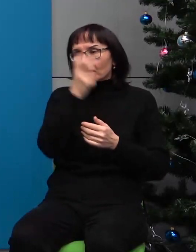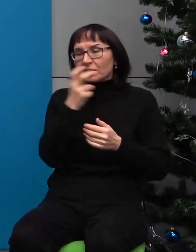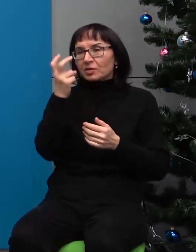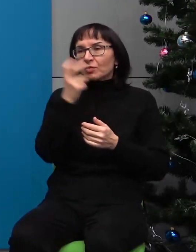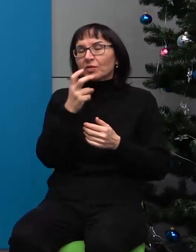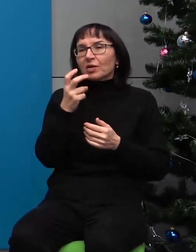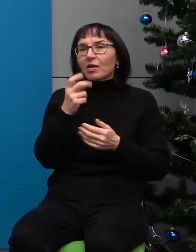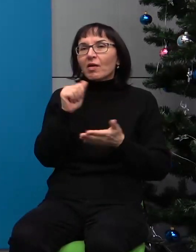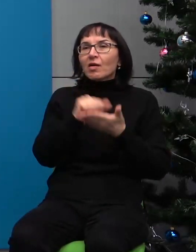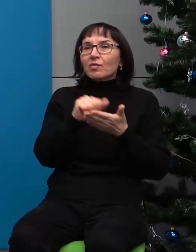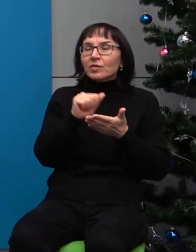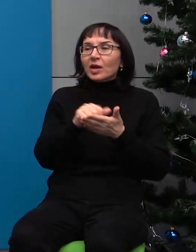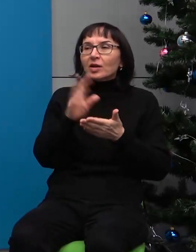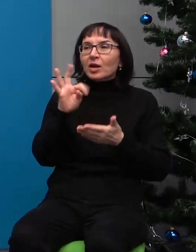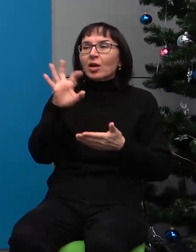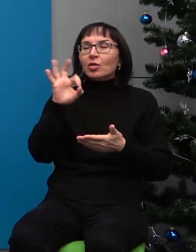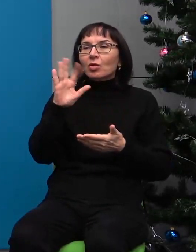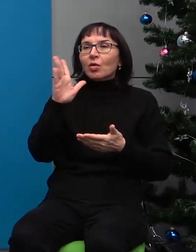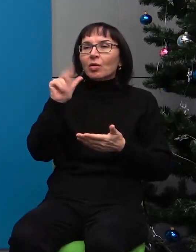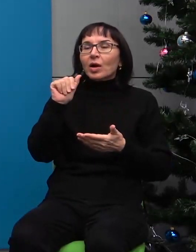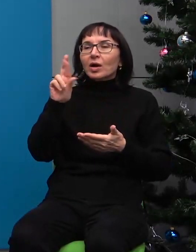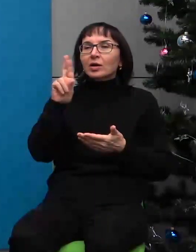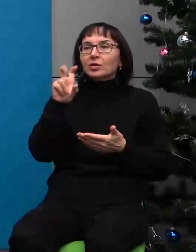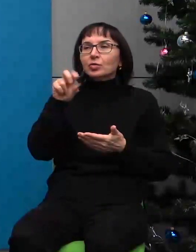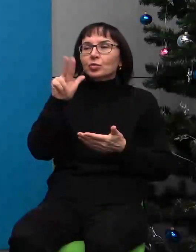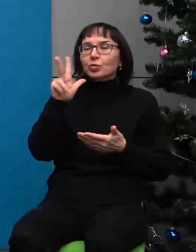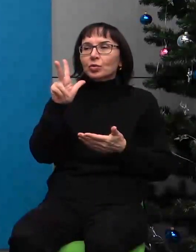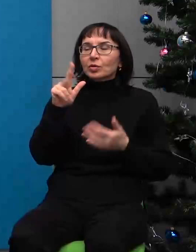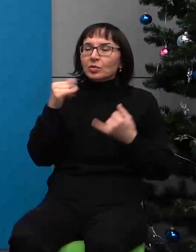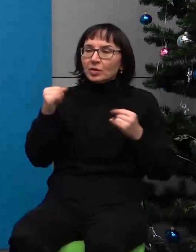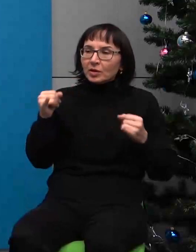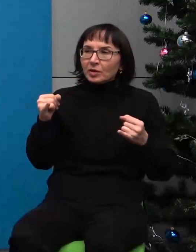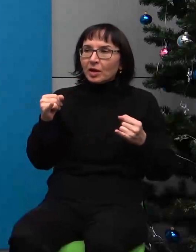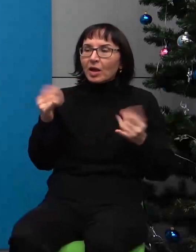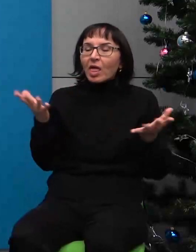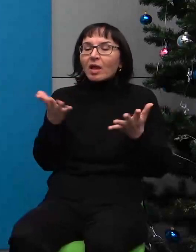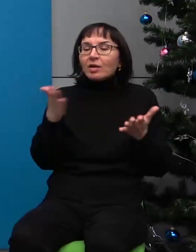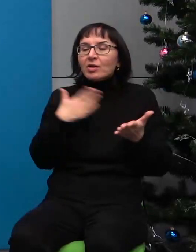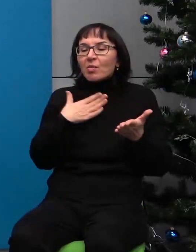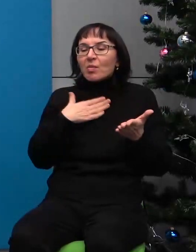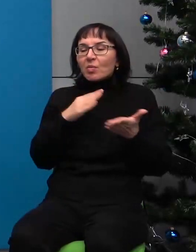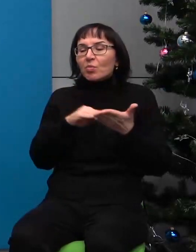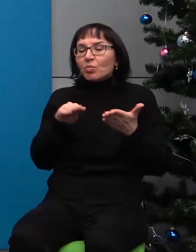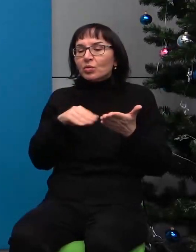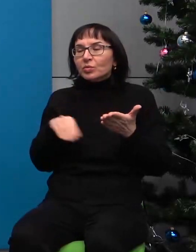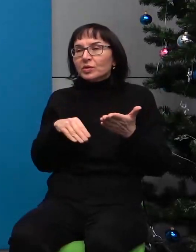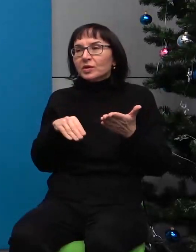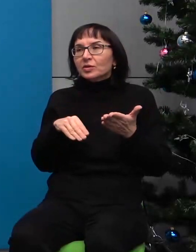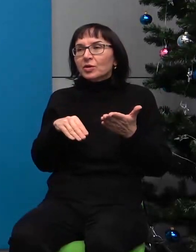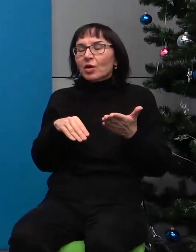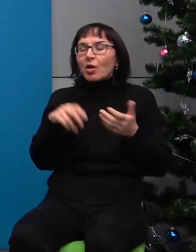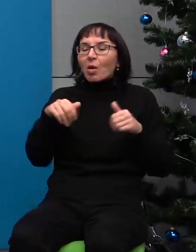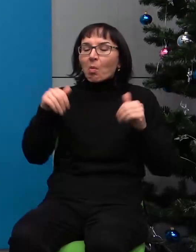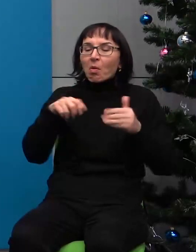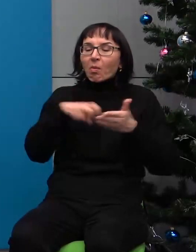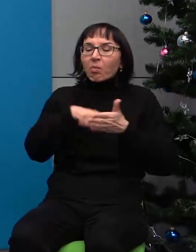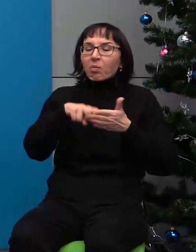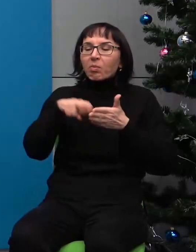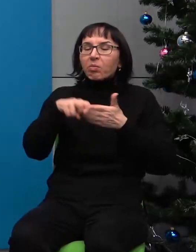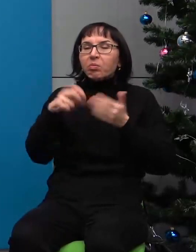Twardocha, Hanna Kral, Grohola i ja mówię, gdzie mam podpisać? Ja na kolanach do Krakowa mogę pójść po to. Widzicie państwo ten jakby